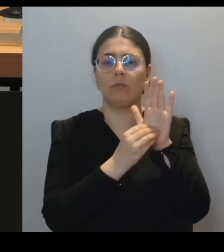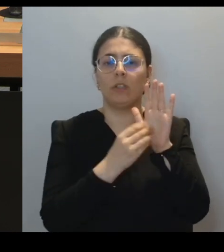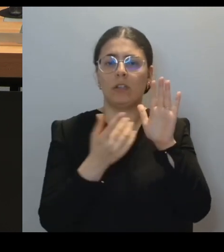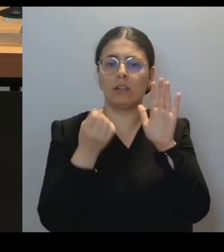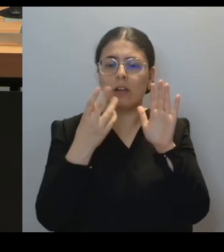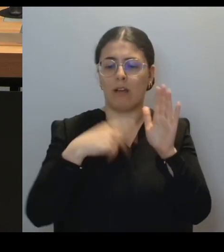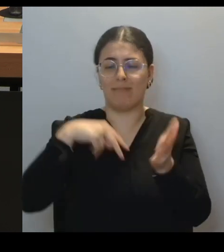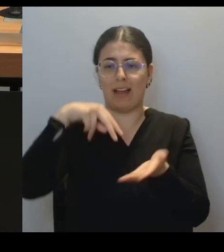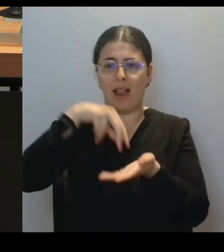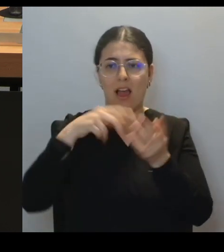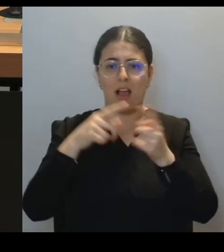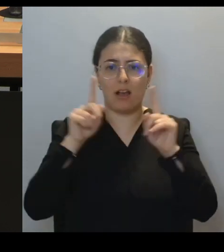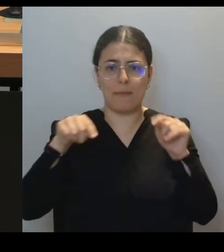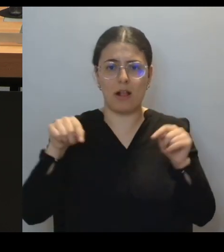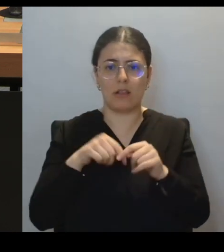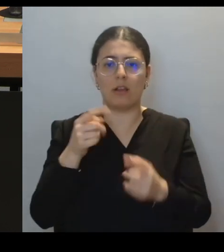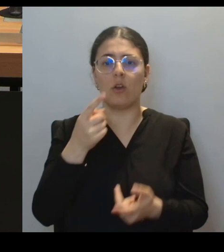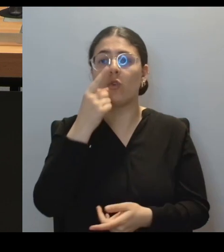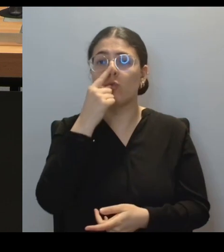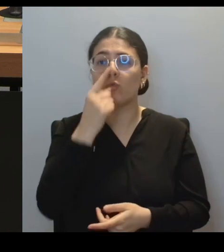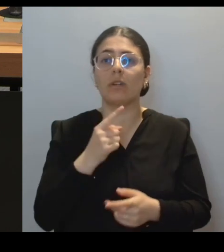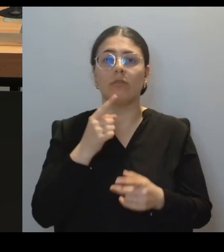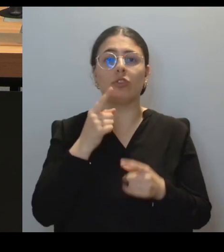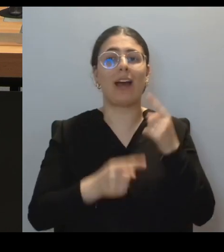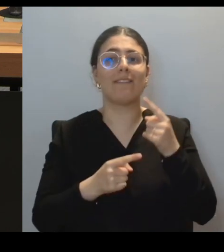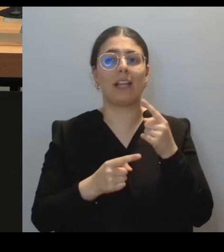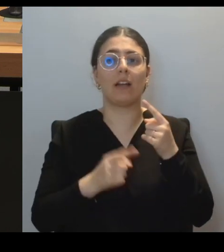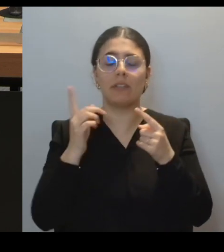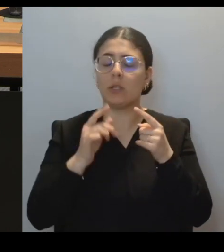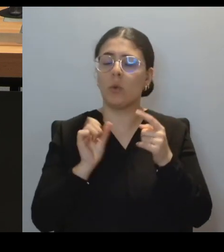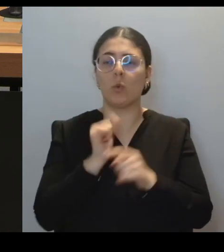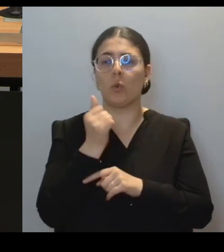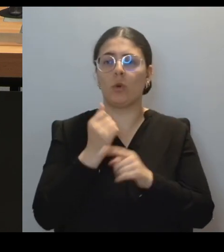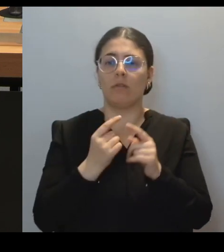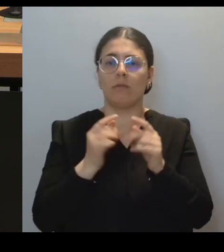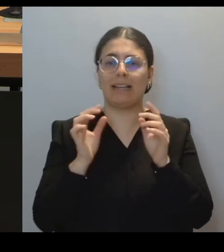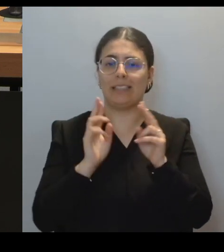Die haben wir übrigens, wenn wir im Rahmen der o.g. Die Drehscheibe russischer und eurasischer organisierter